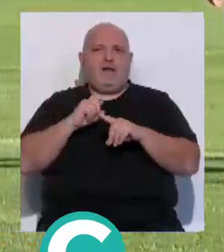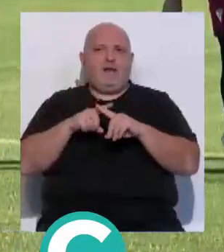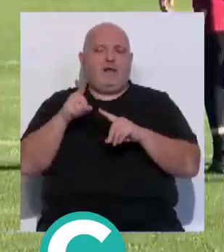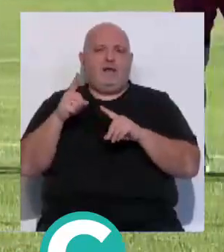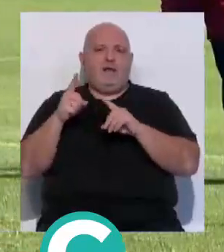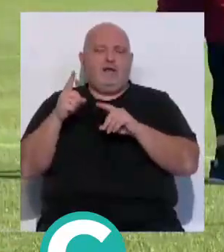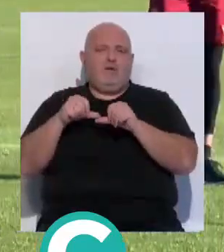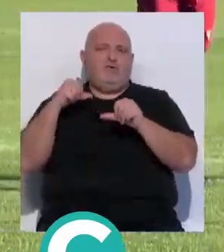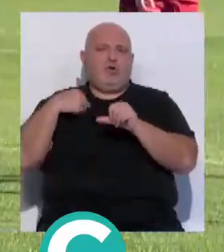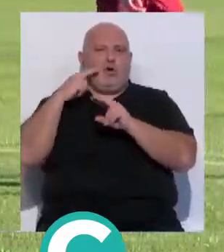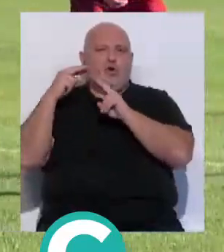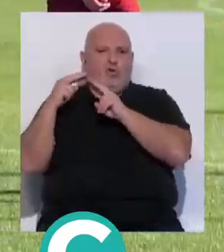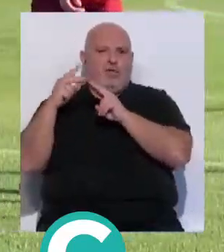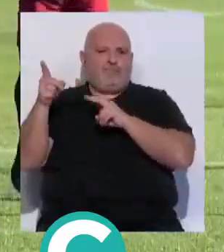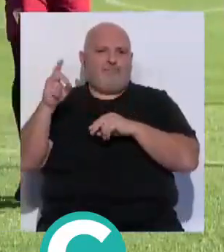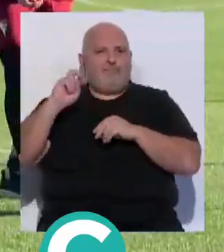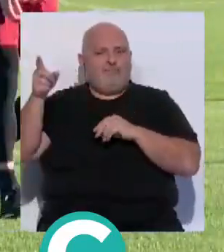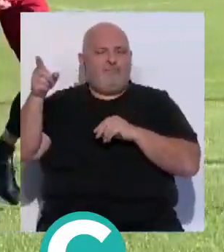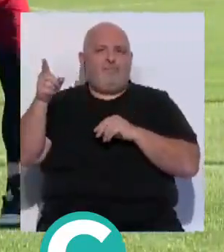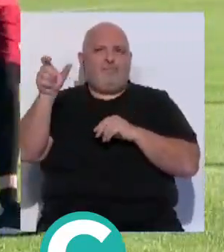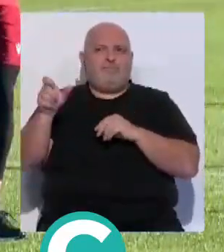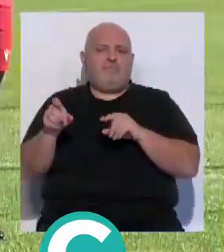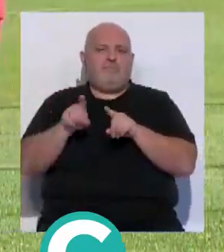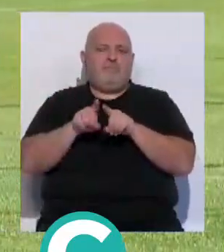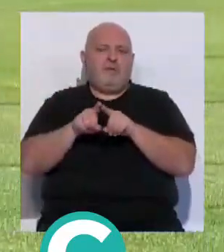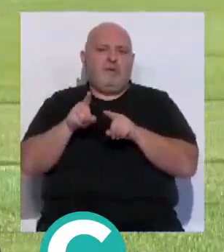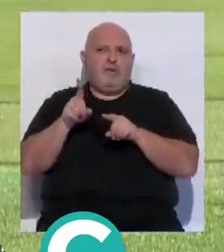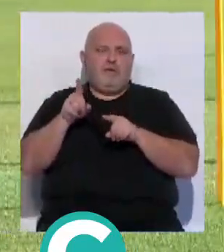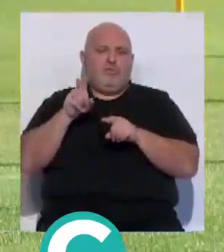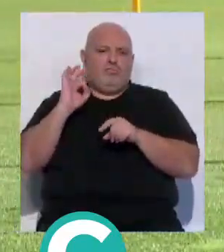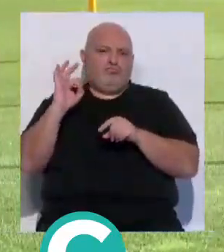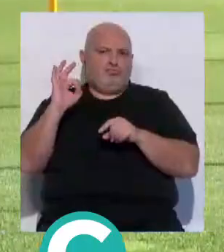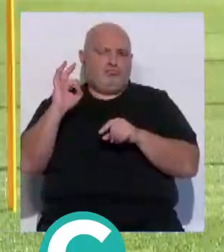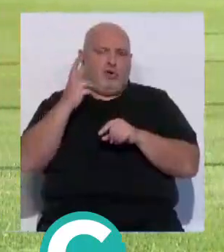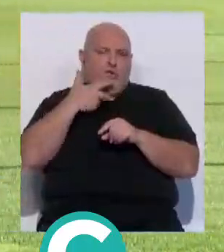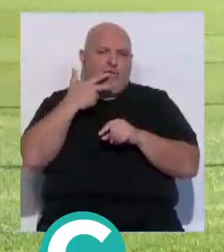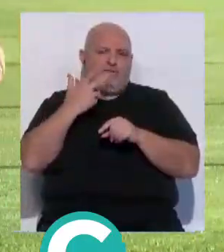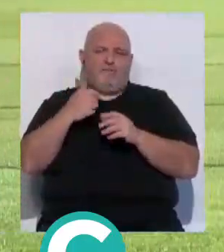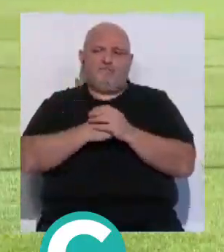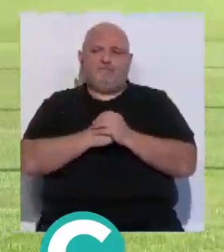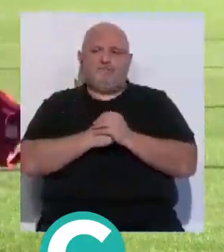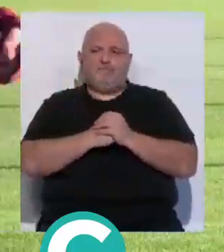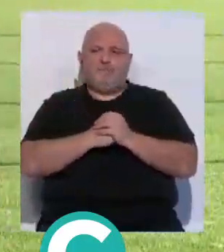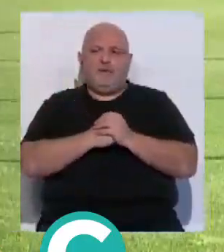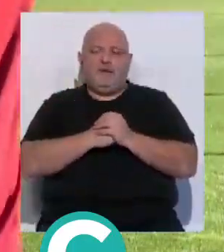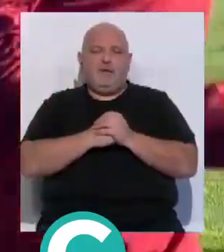posibilidad de conocerlo de charlar con él y una persona entrañable y lo que desequilibró